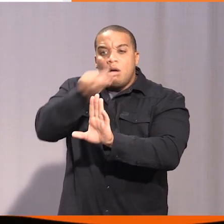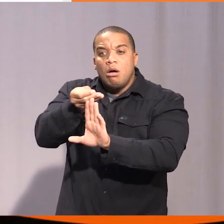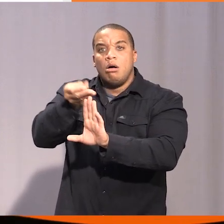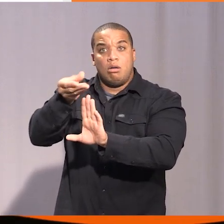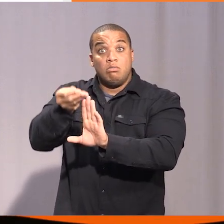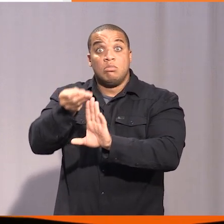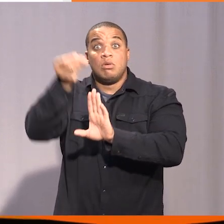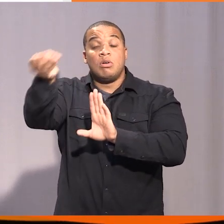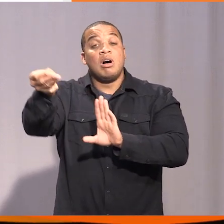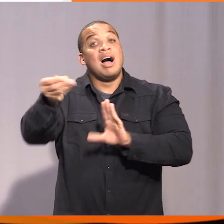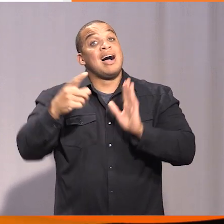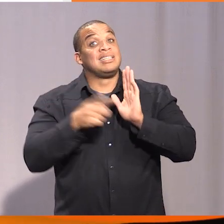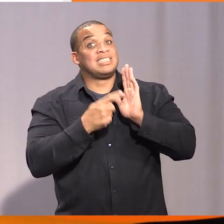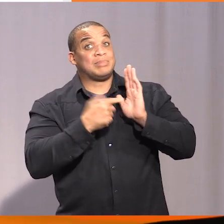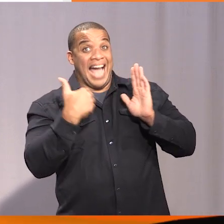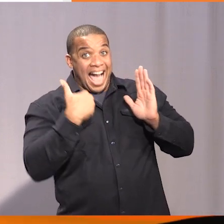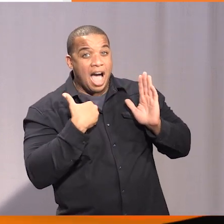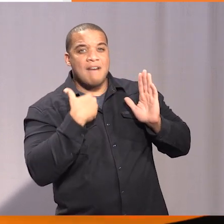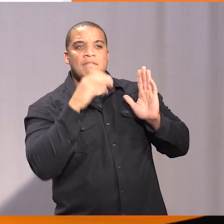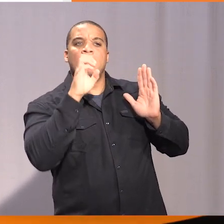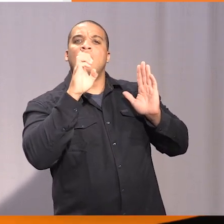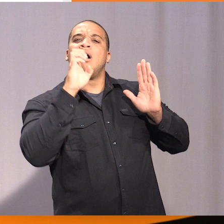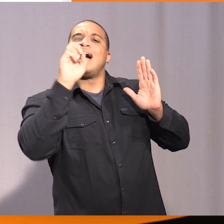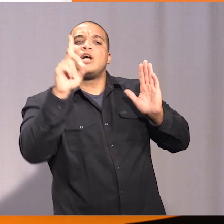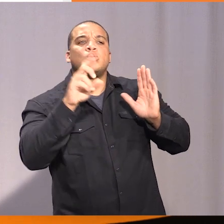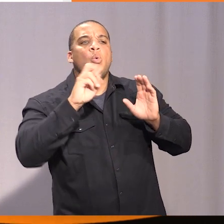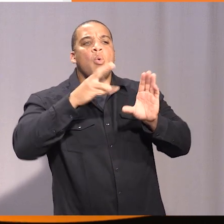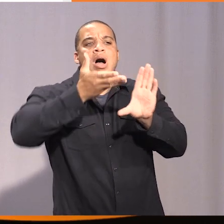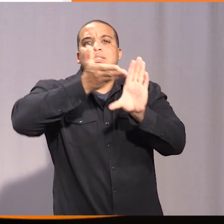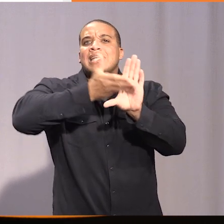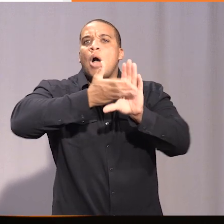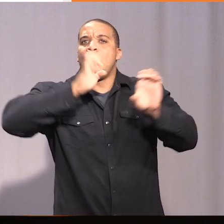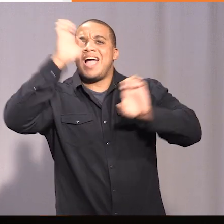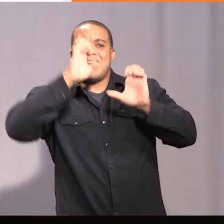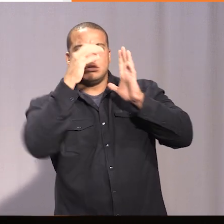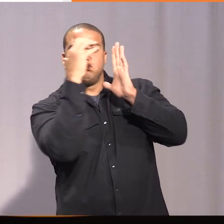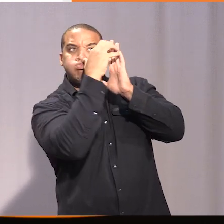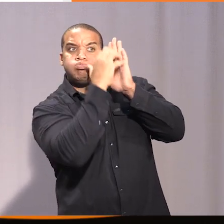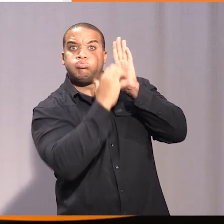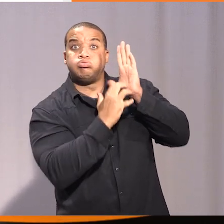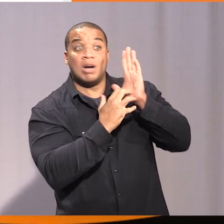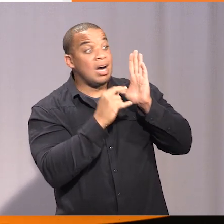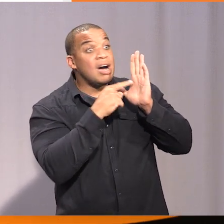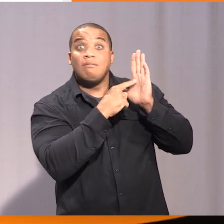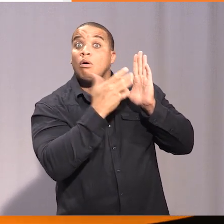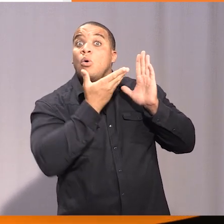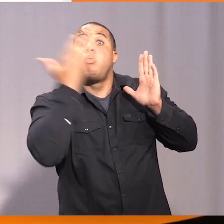Es posible que el IEP incluya evaluaciones educativas y psicológicas, aunque no siempre.